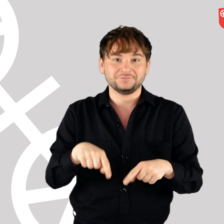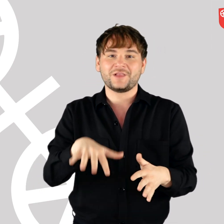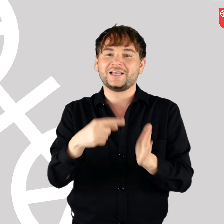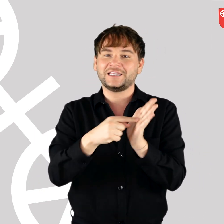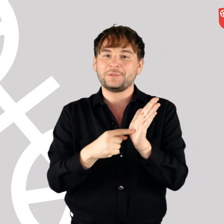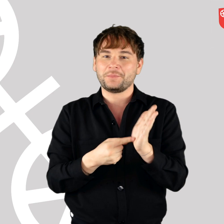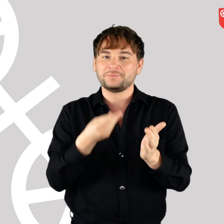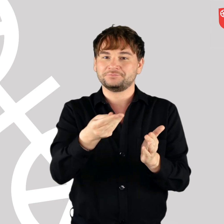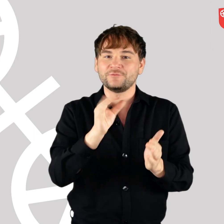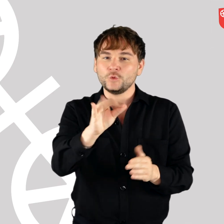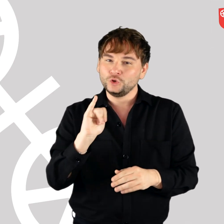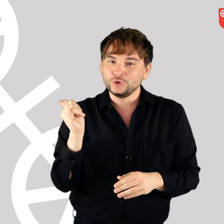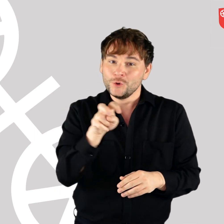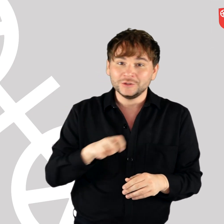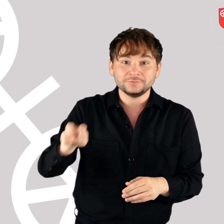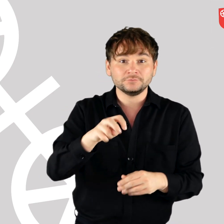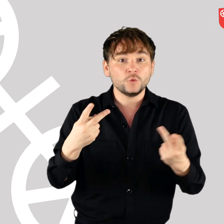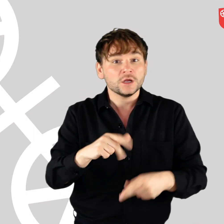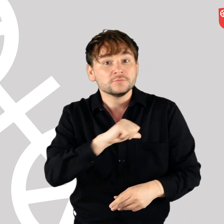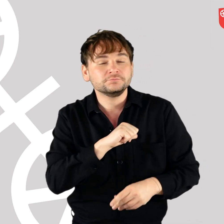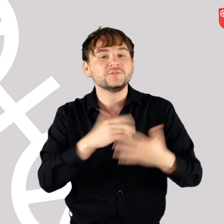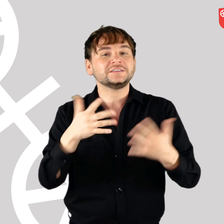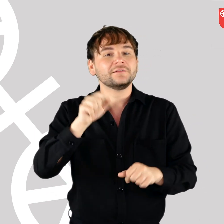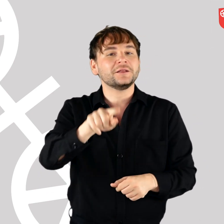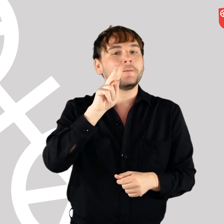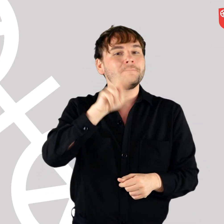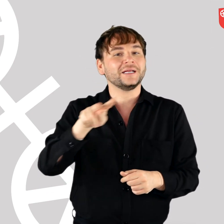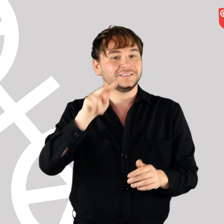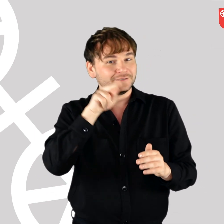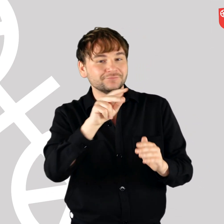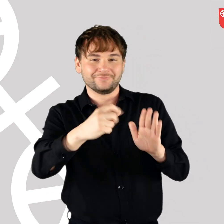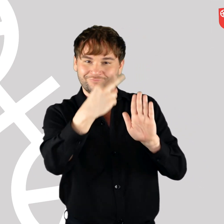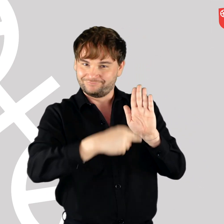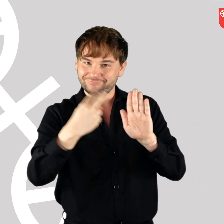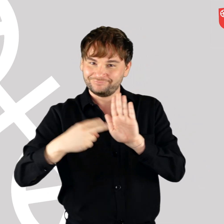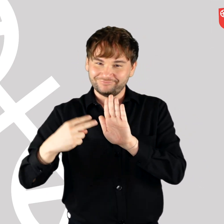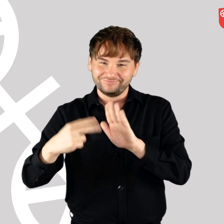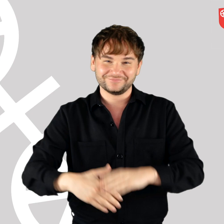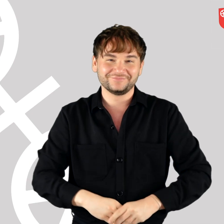können Sie hier Tipps für Touren und Sehenswertes entdecken.